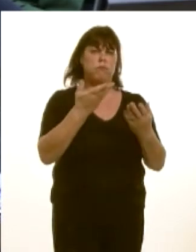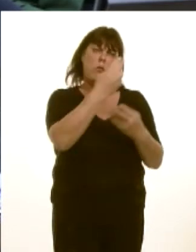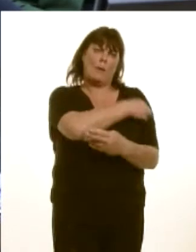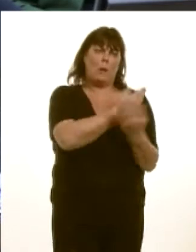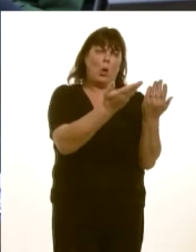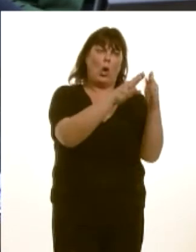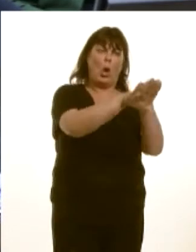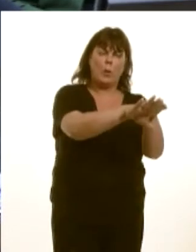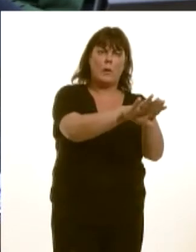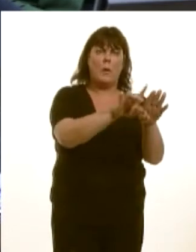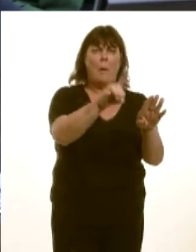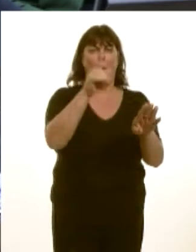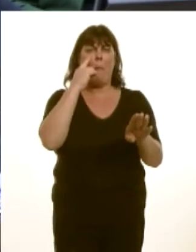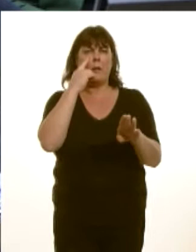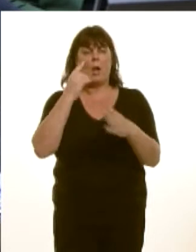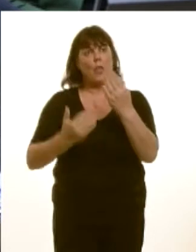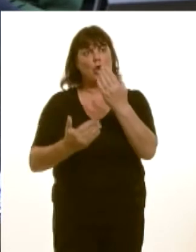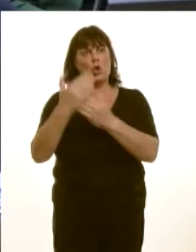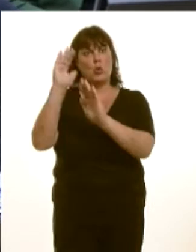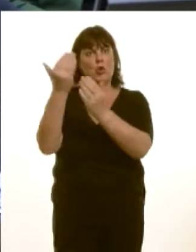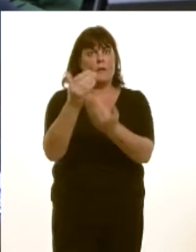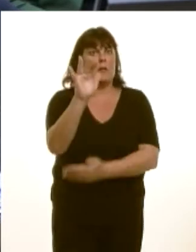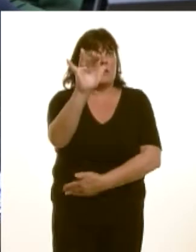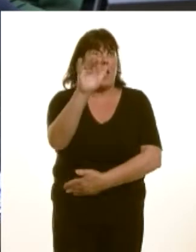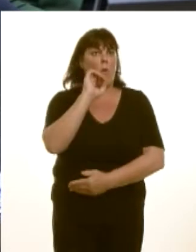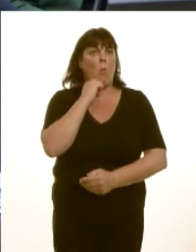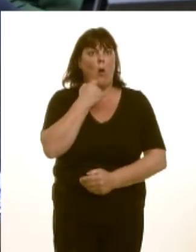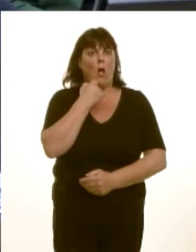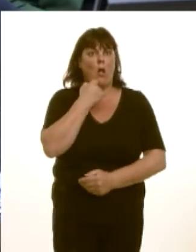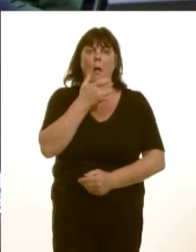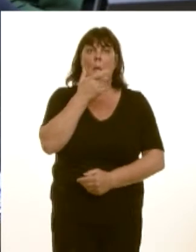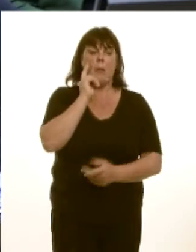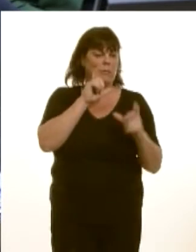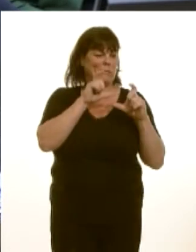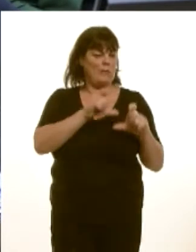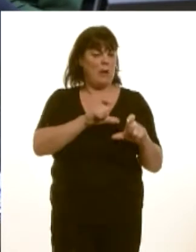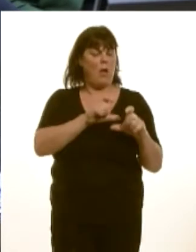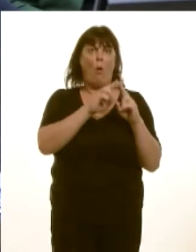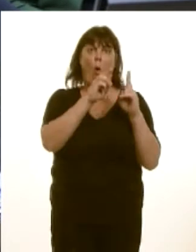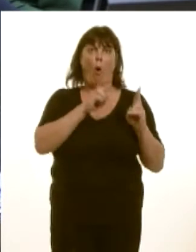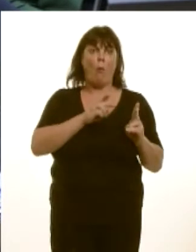bod adnoddau newydd sbon i bobl Fflint—adnoddau a fydd yn galluogi pobl i aros yn y ty a chael